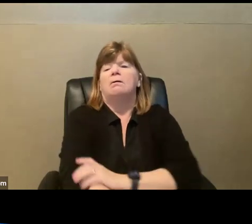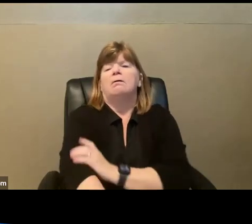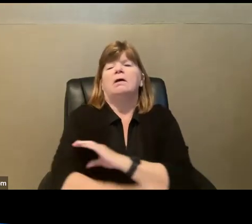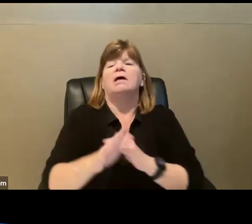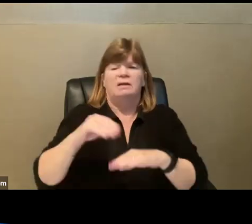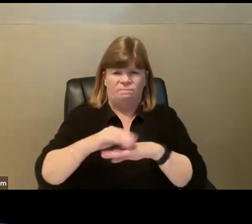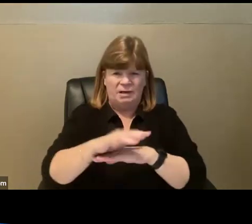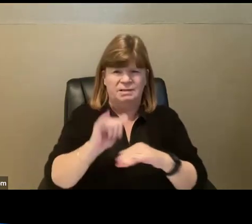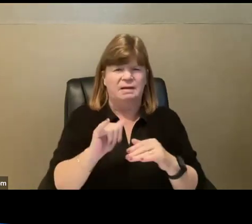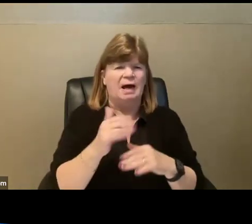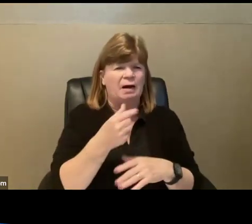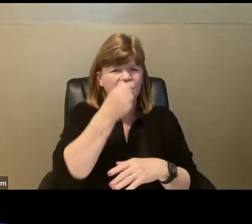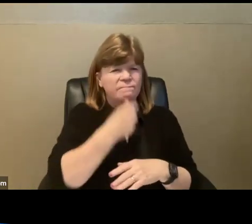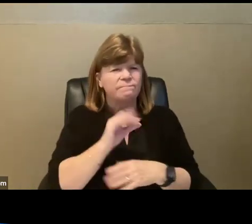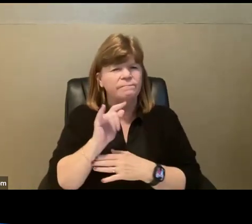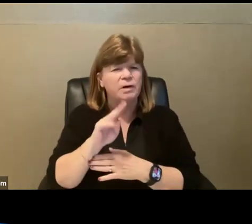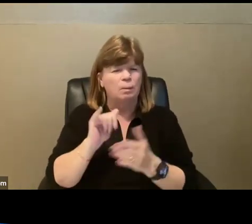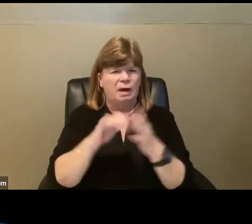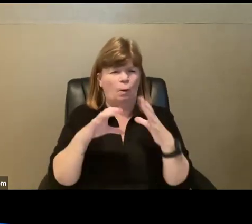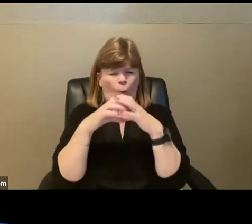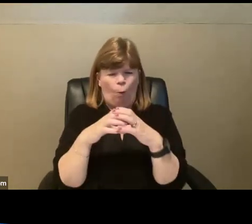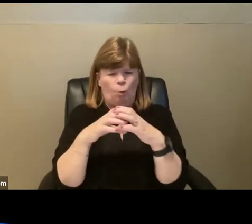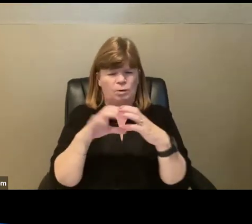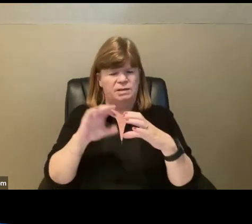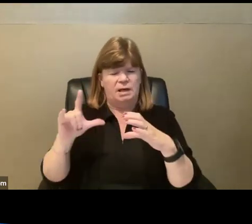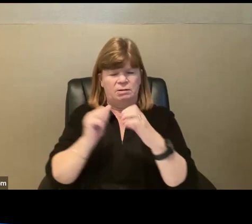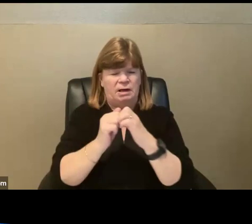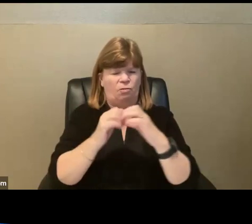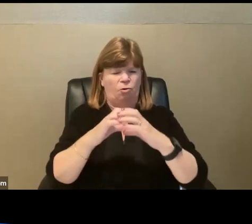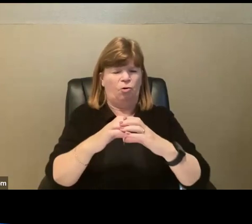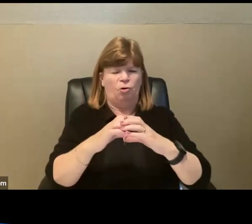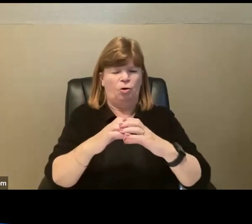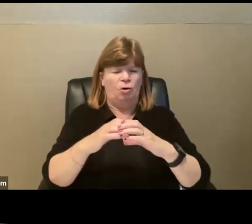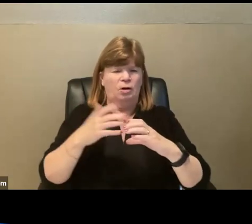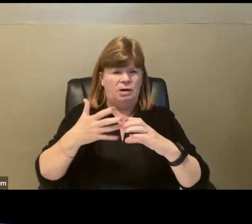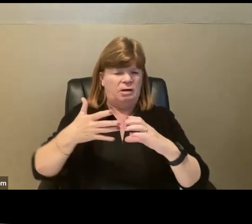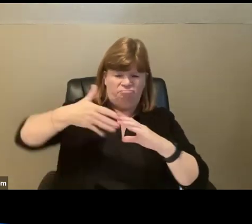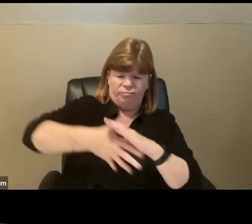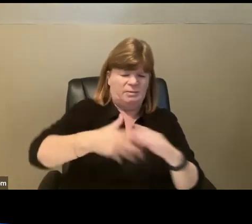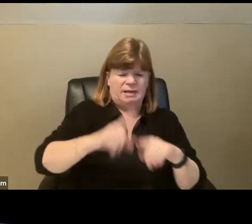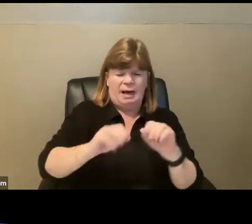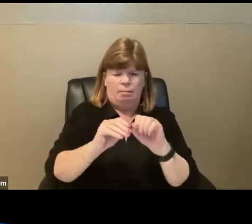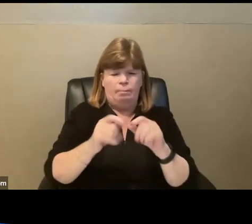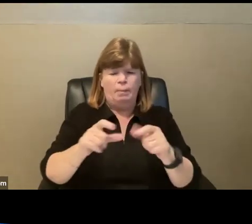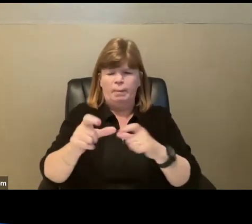unida a esa célula individual. No puede multiplicarse y, por lo tanto, mure porque eso es